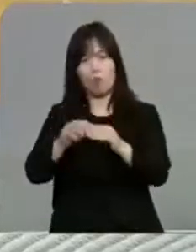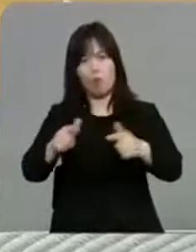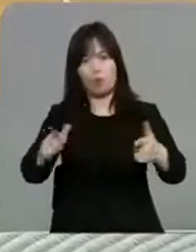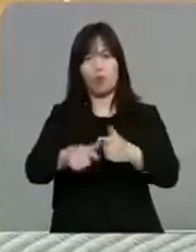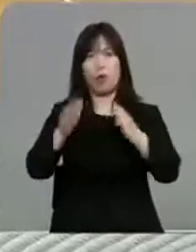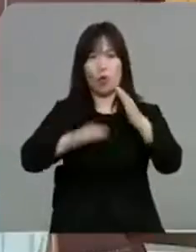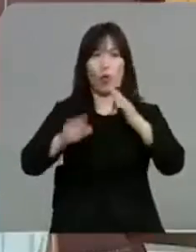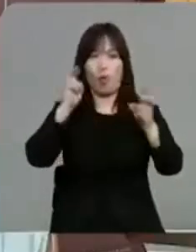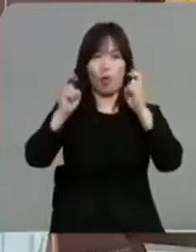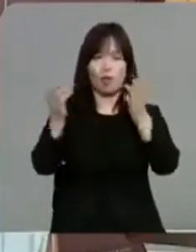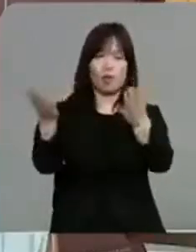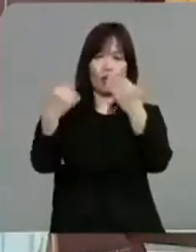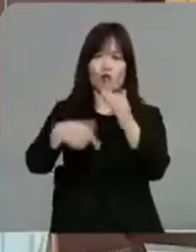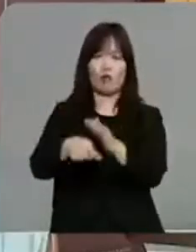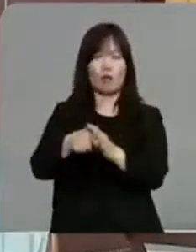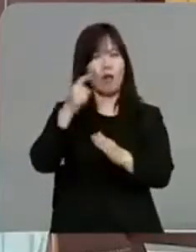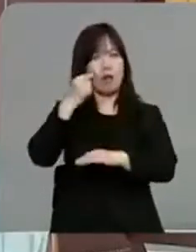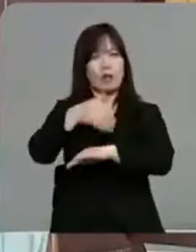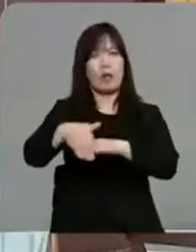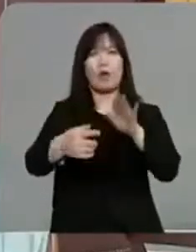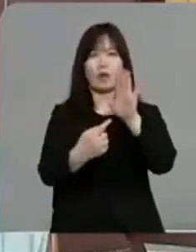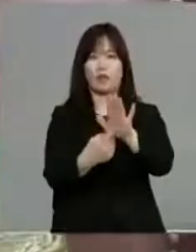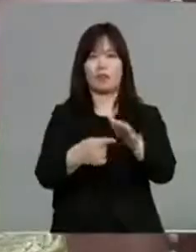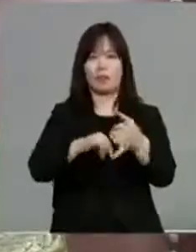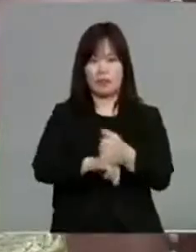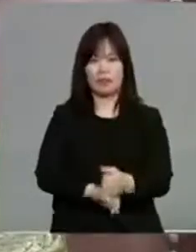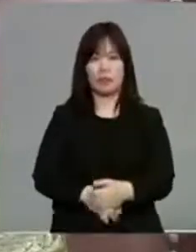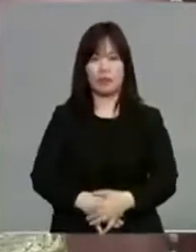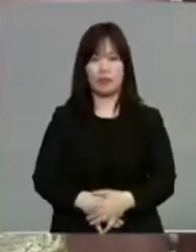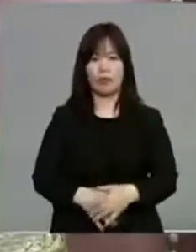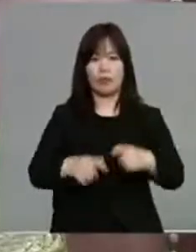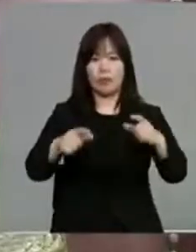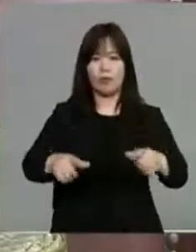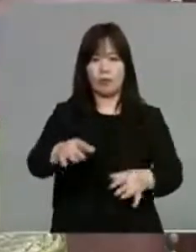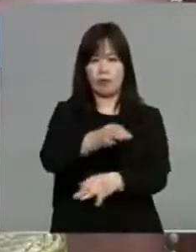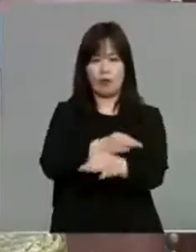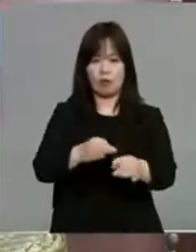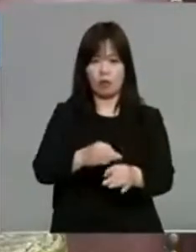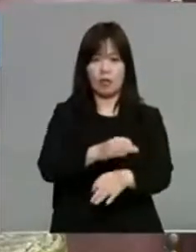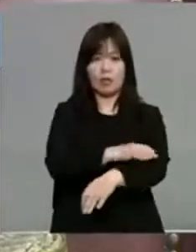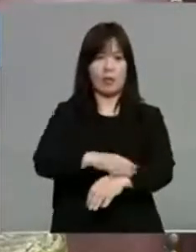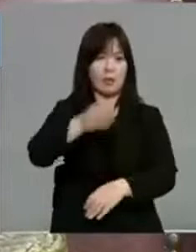도 주요 공약으로 내놓았습니다. 송지용/전북도의회 의장/민주당 : 지역 경제 상권이 살고 일자리